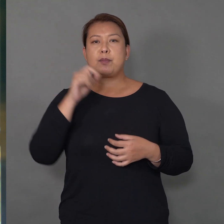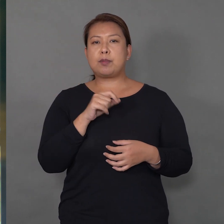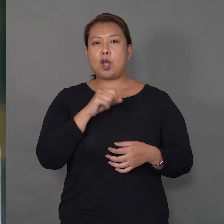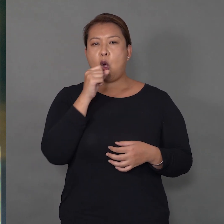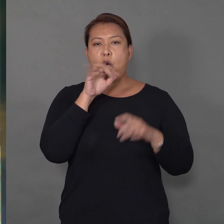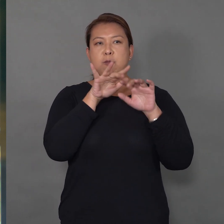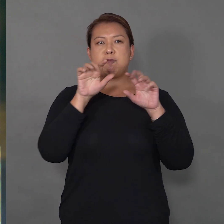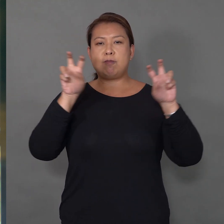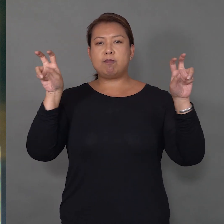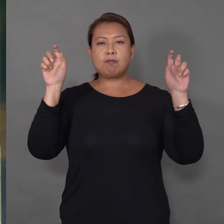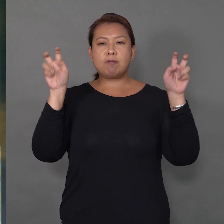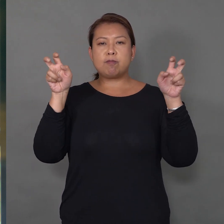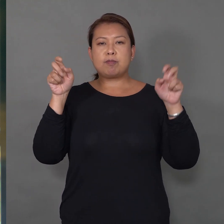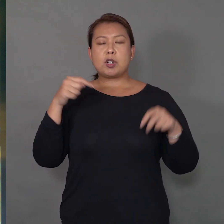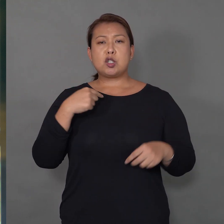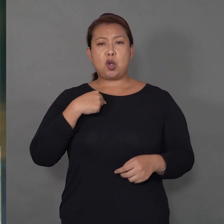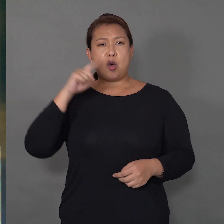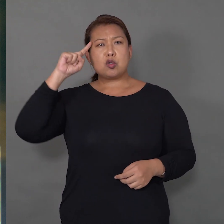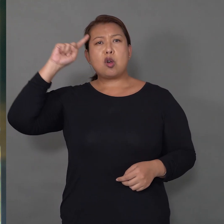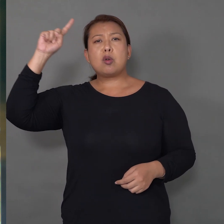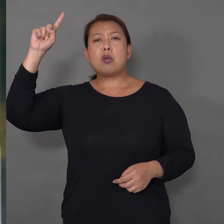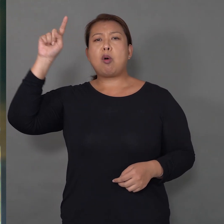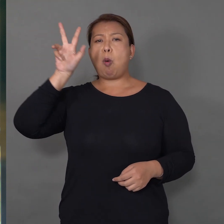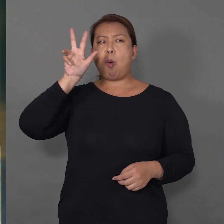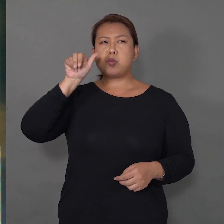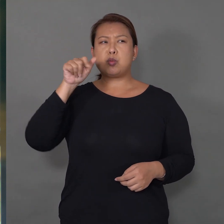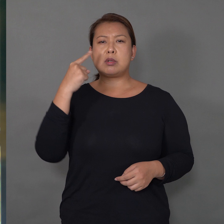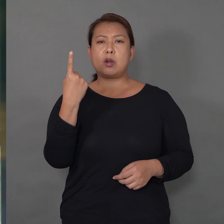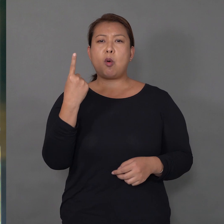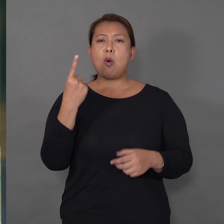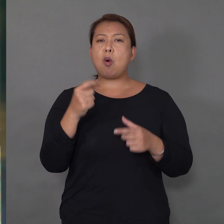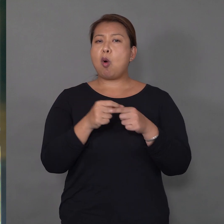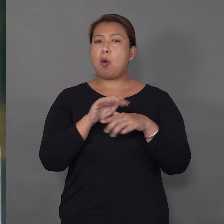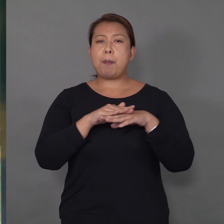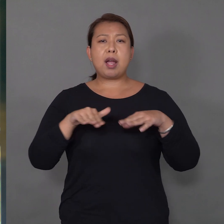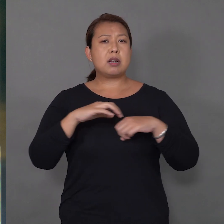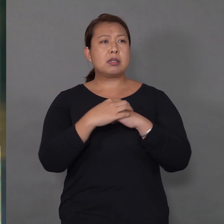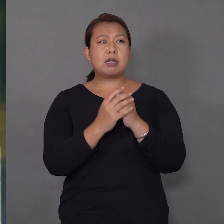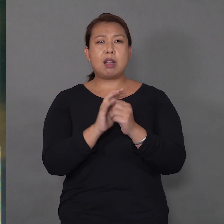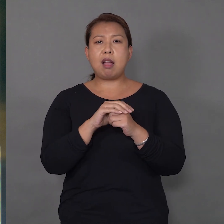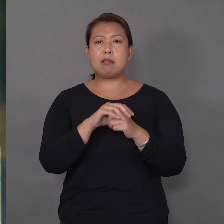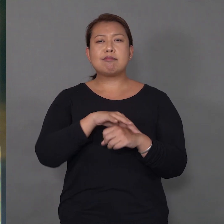歌詞中提到 「在我想像中，看到一個公正的世界